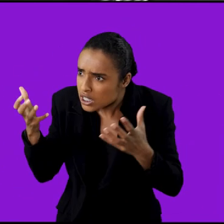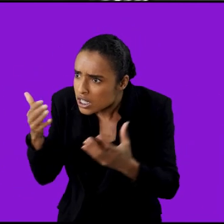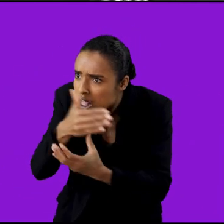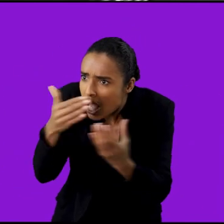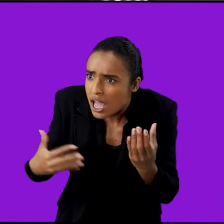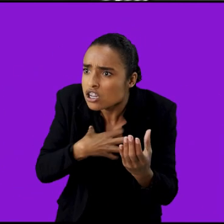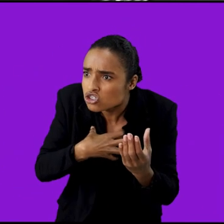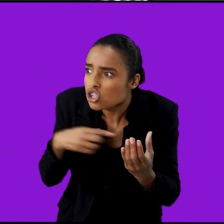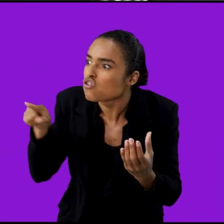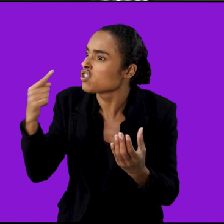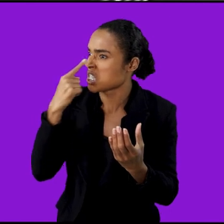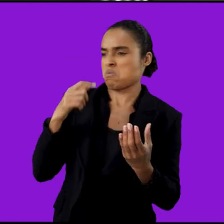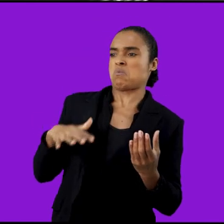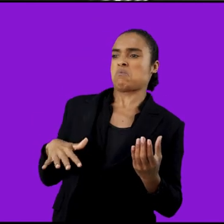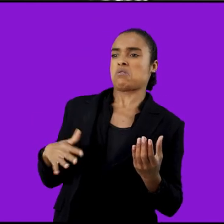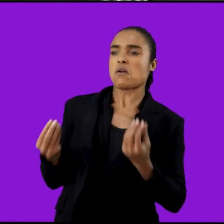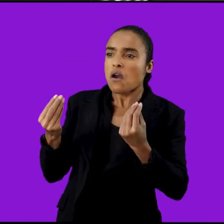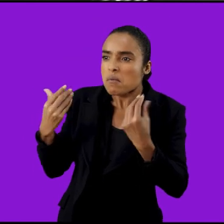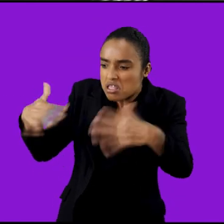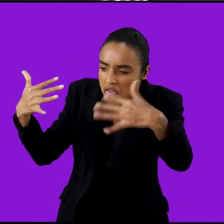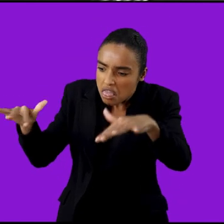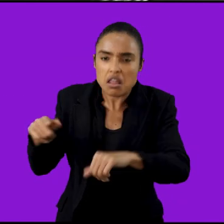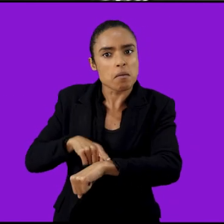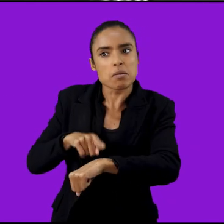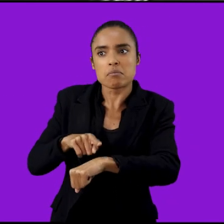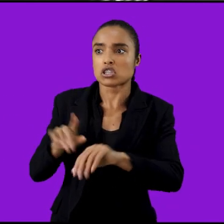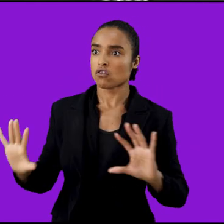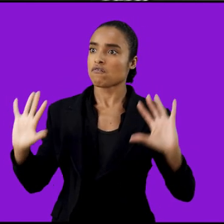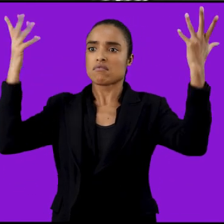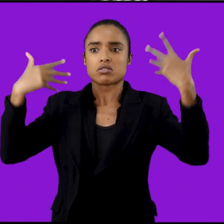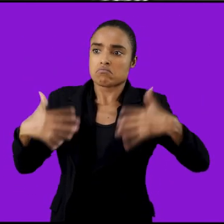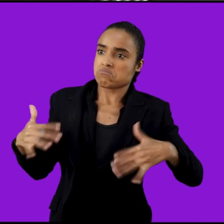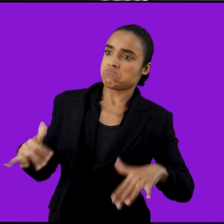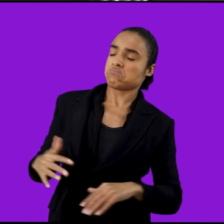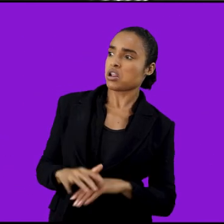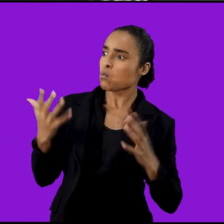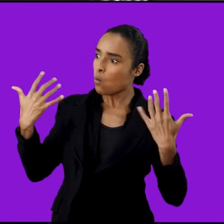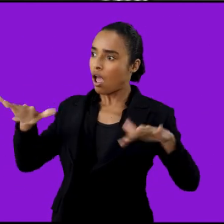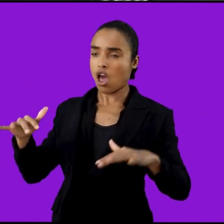Agora cê vai no determinado momento você fala que não quer mais… Ela achou que o Acarajé era o que, de isopor? É mano, não é isso então tem uma loucura